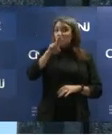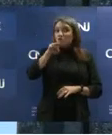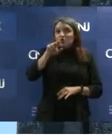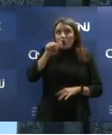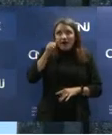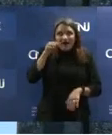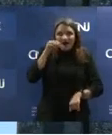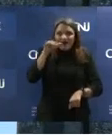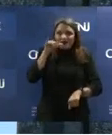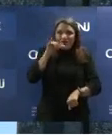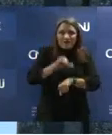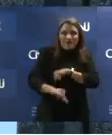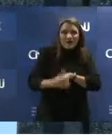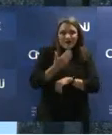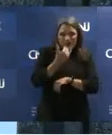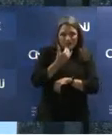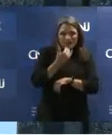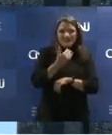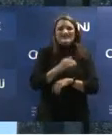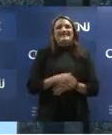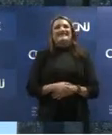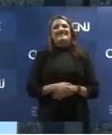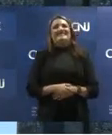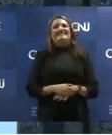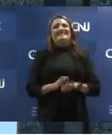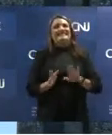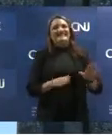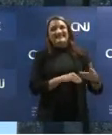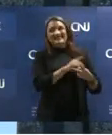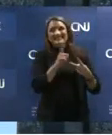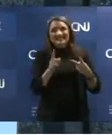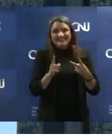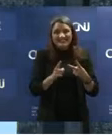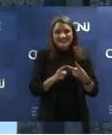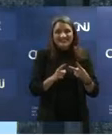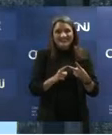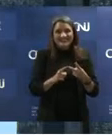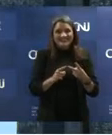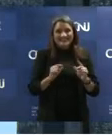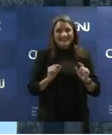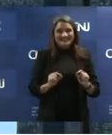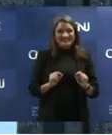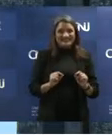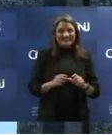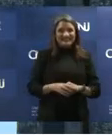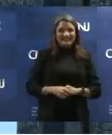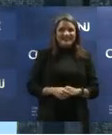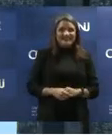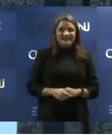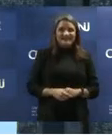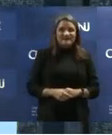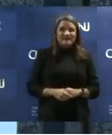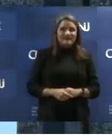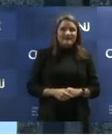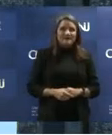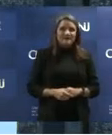E a segurança nunca mais. A segunda é a seguinte e muito embora